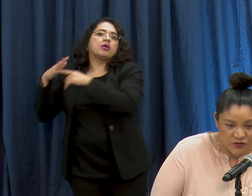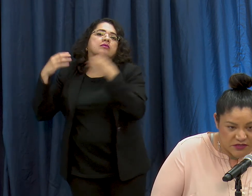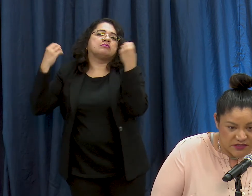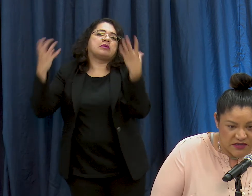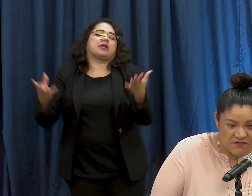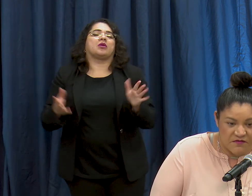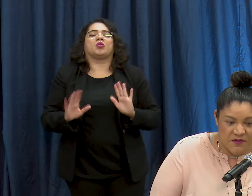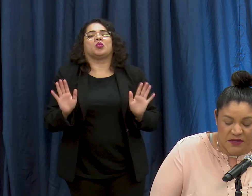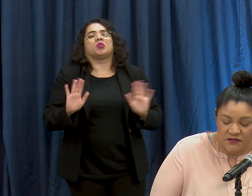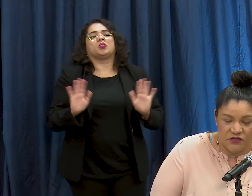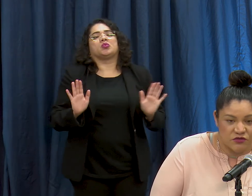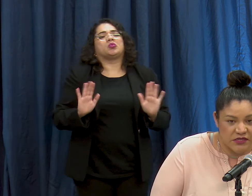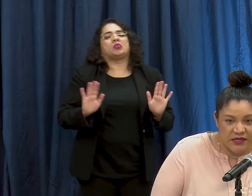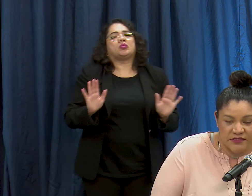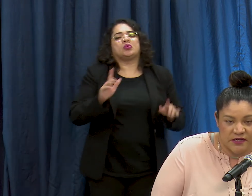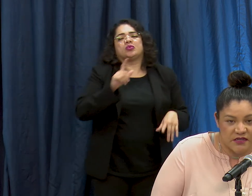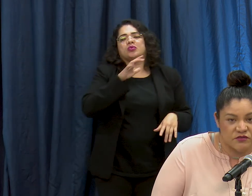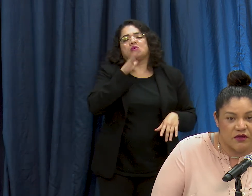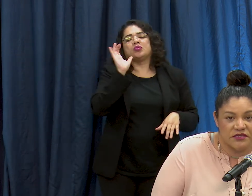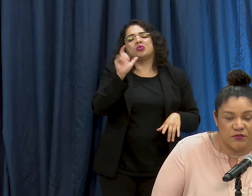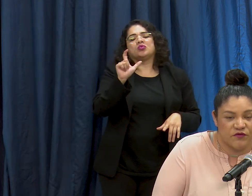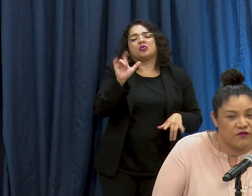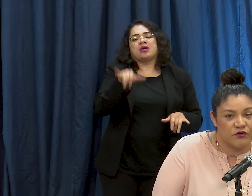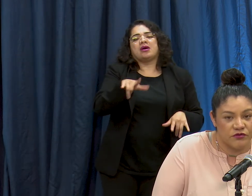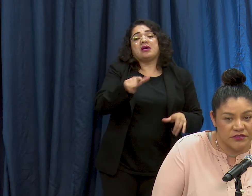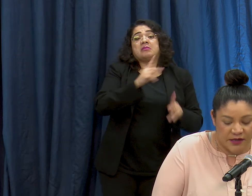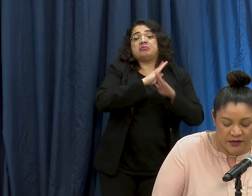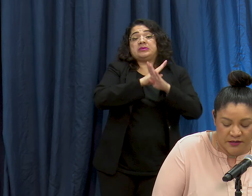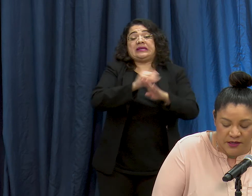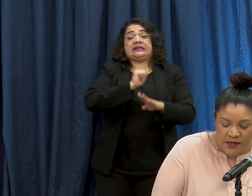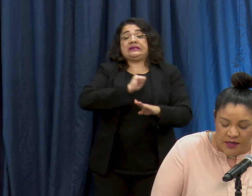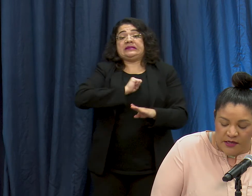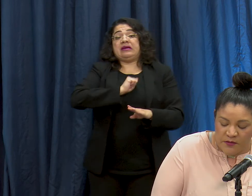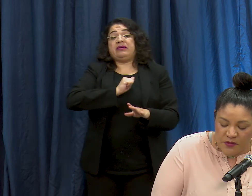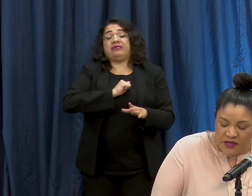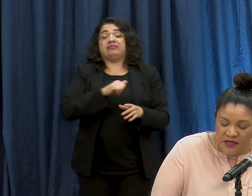que esta enferma C no tiene que salir de su casa por favor no salgan limb PA i